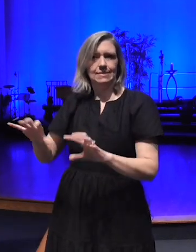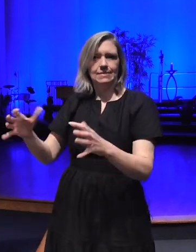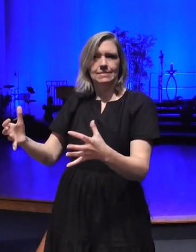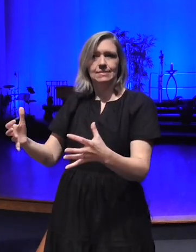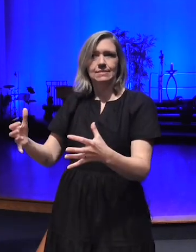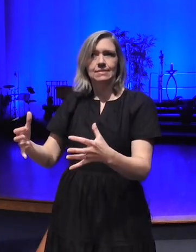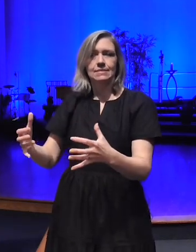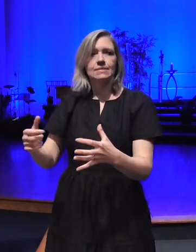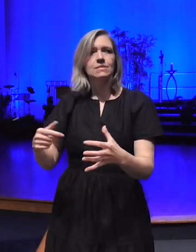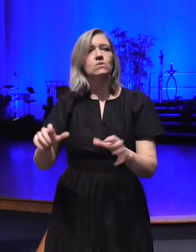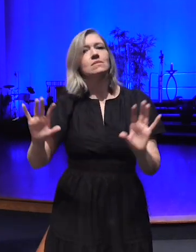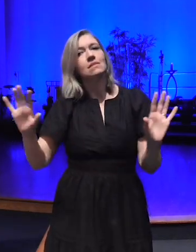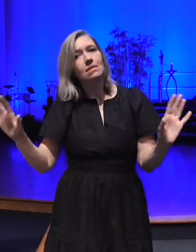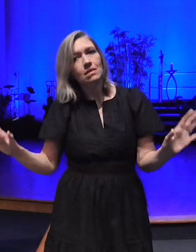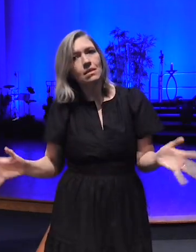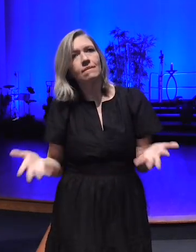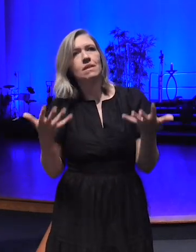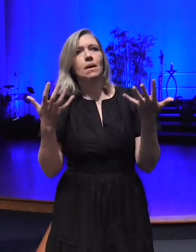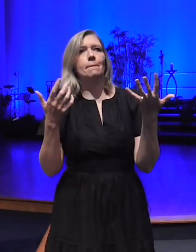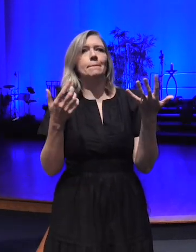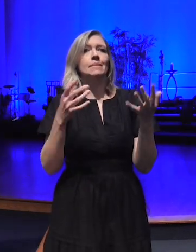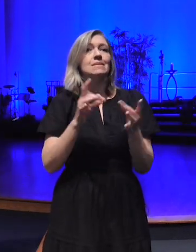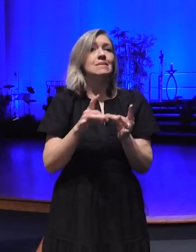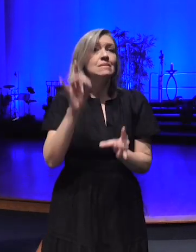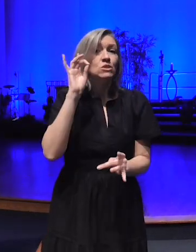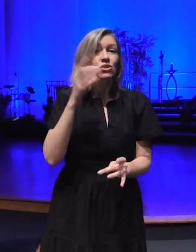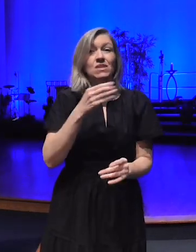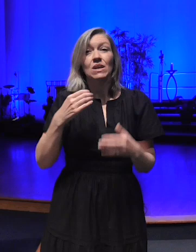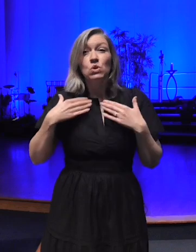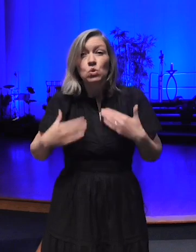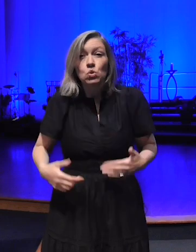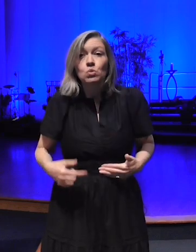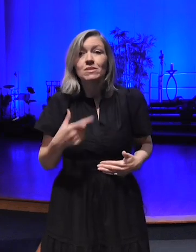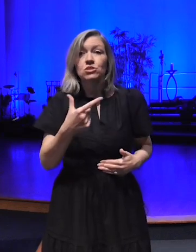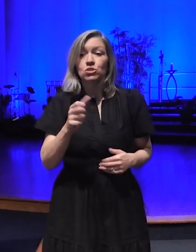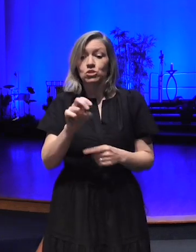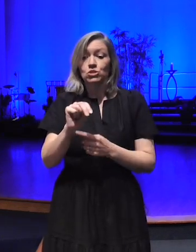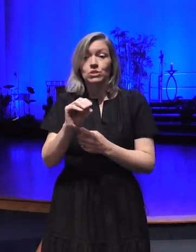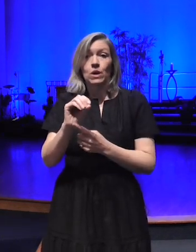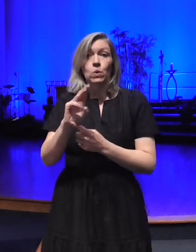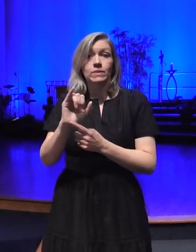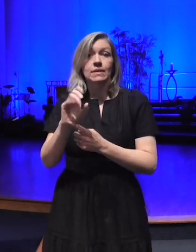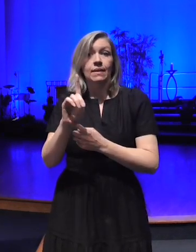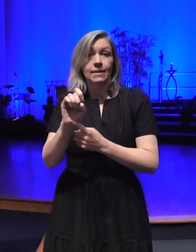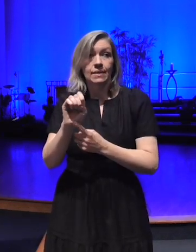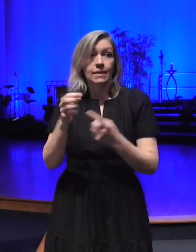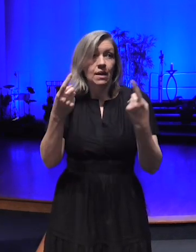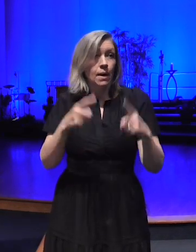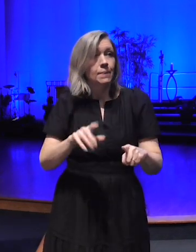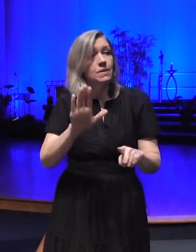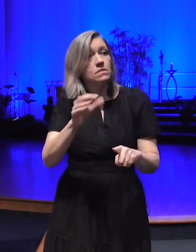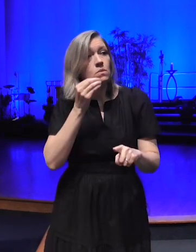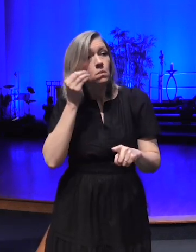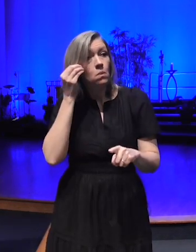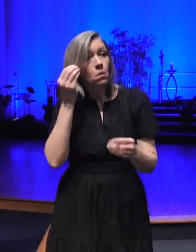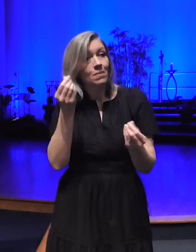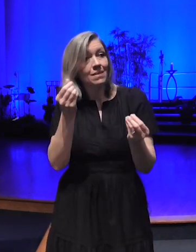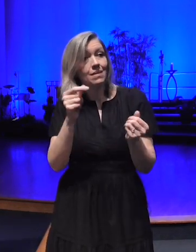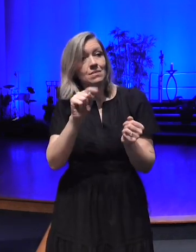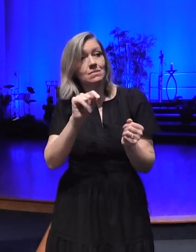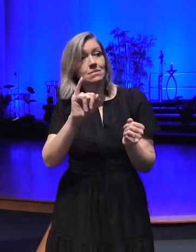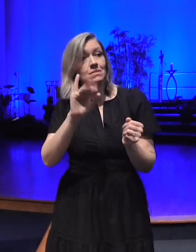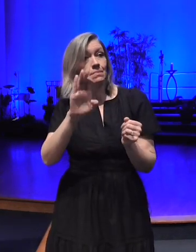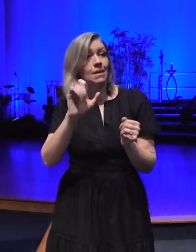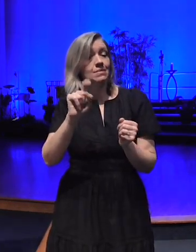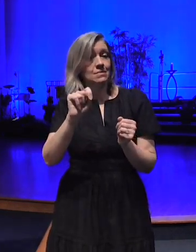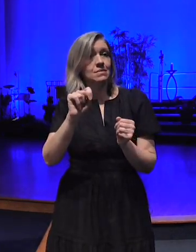el genocidio, el genocidio espiritual y humano que está ocurriendo en su tierra natal del Tíbet y, sin embargo, también